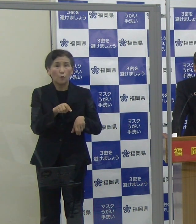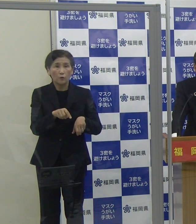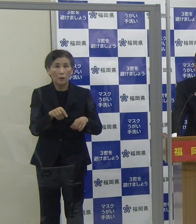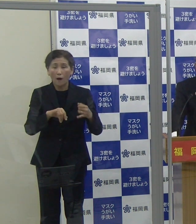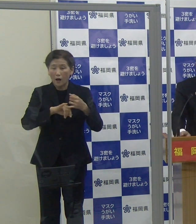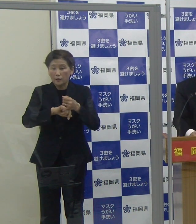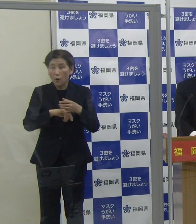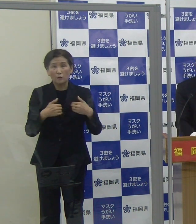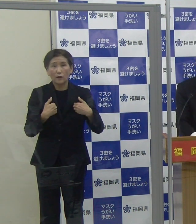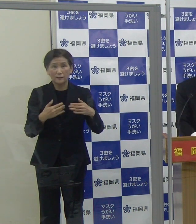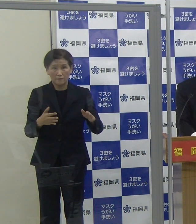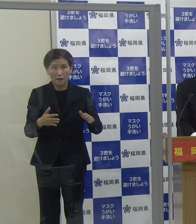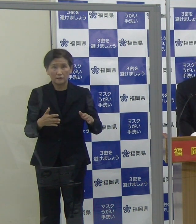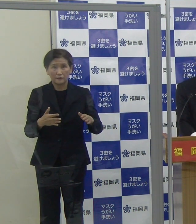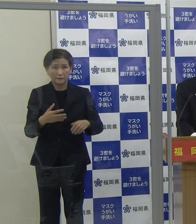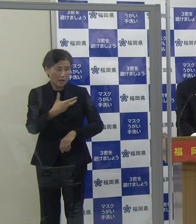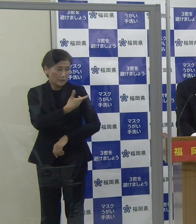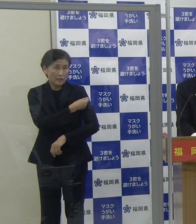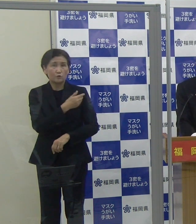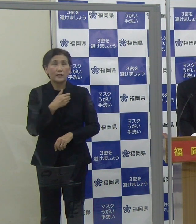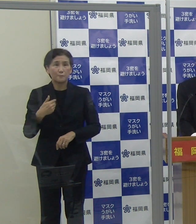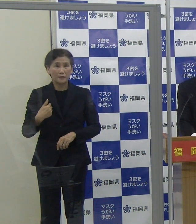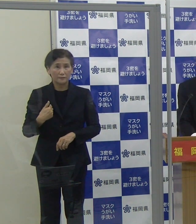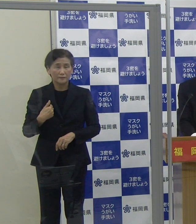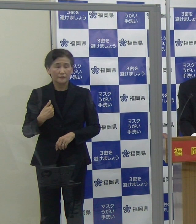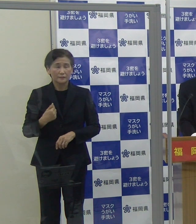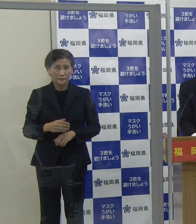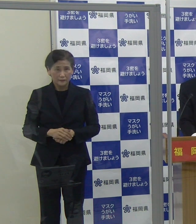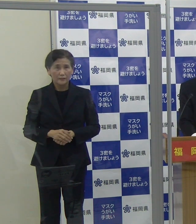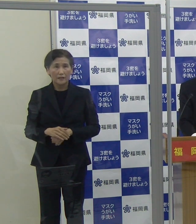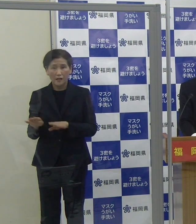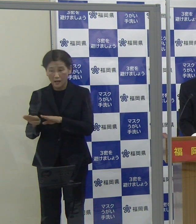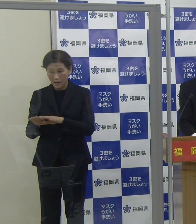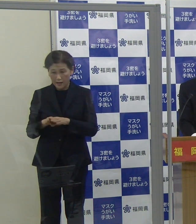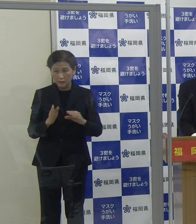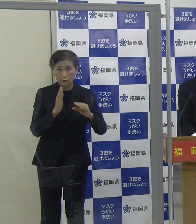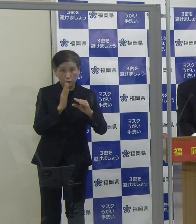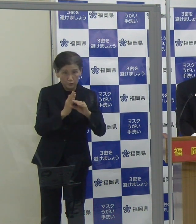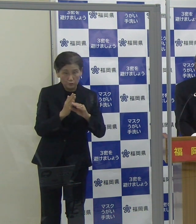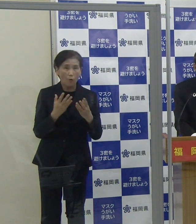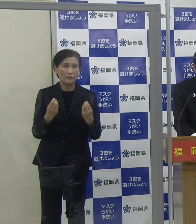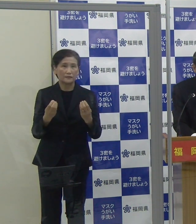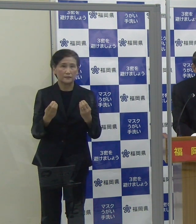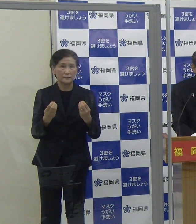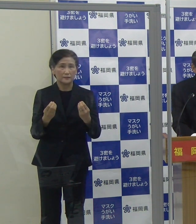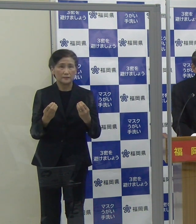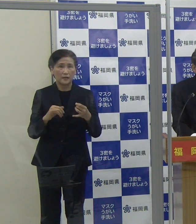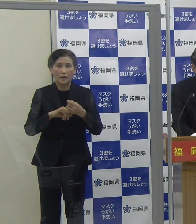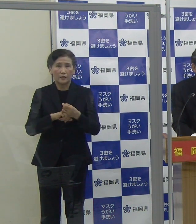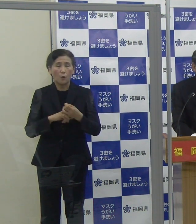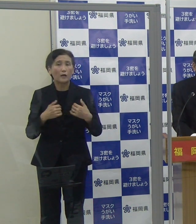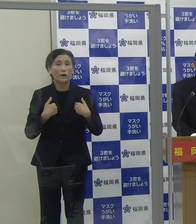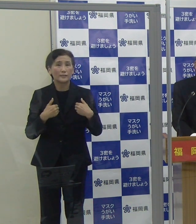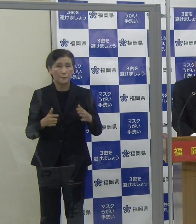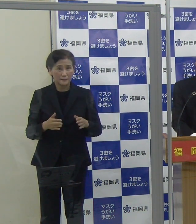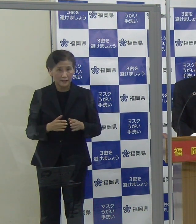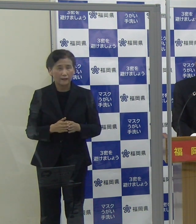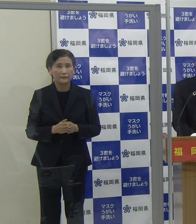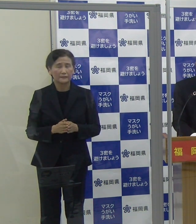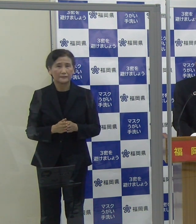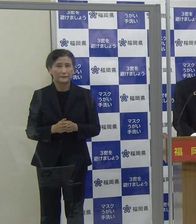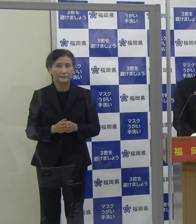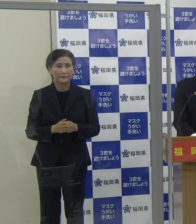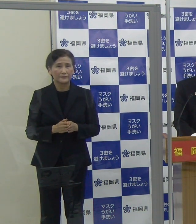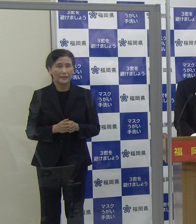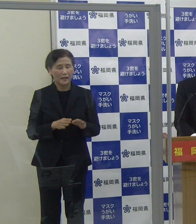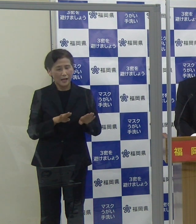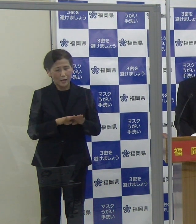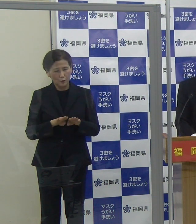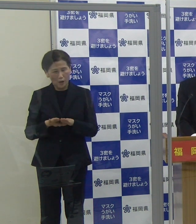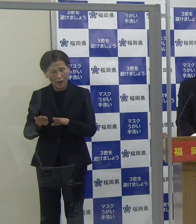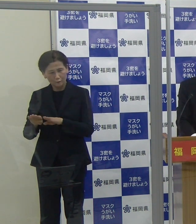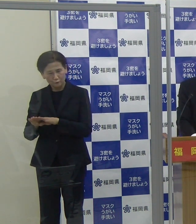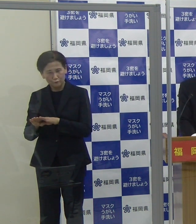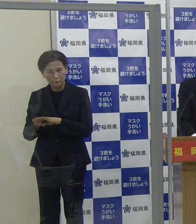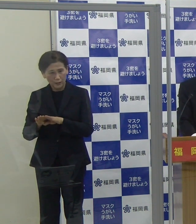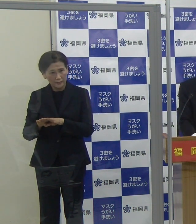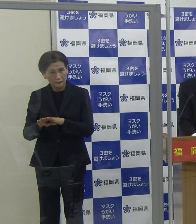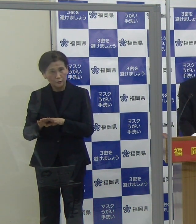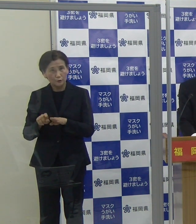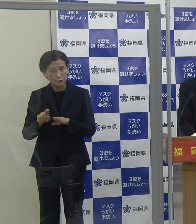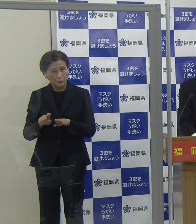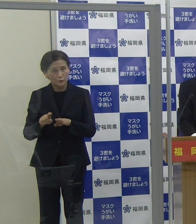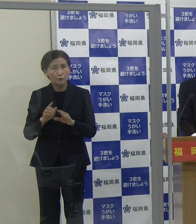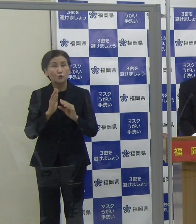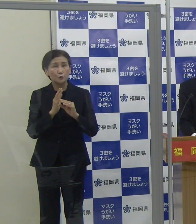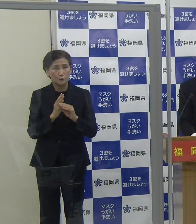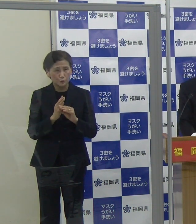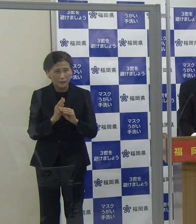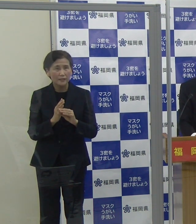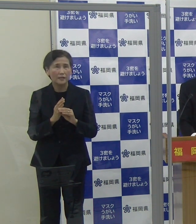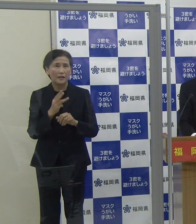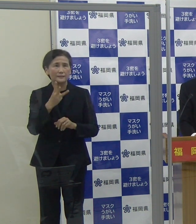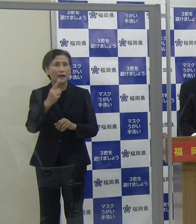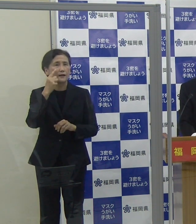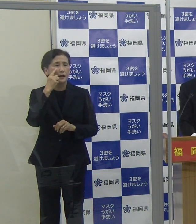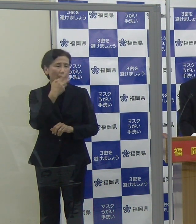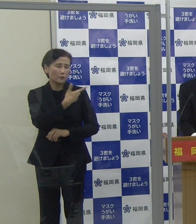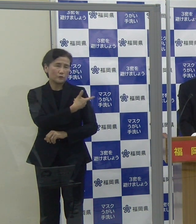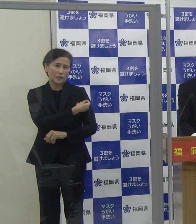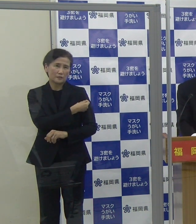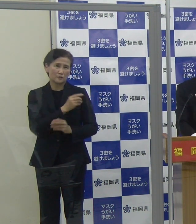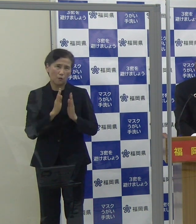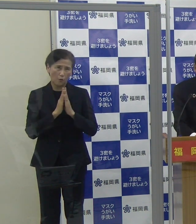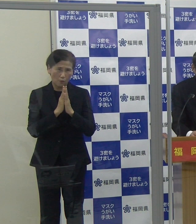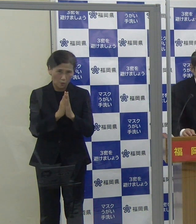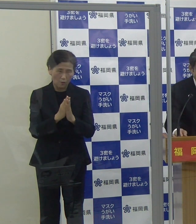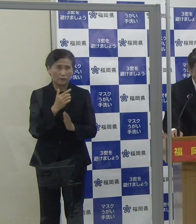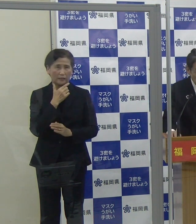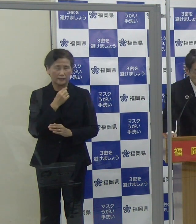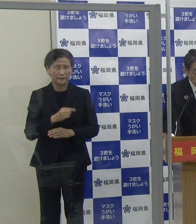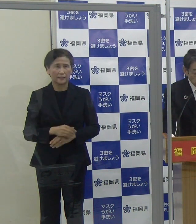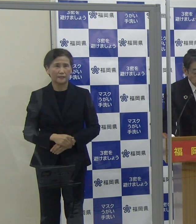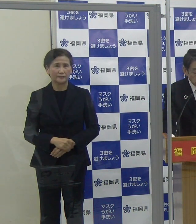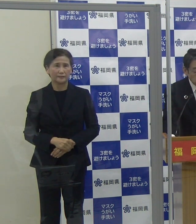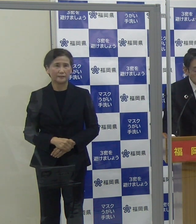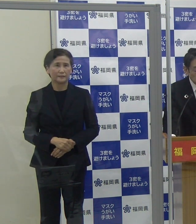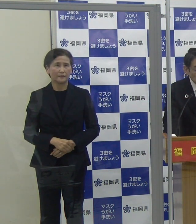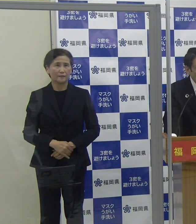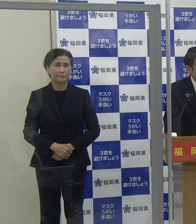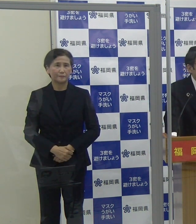これは連休中も同様ですので、ぜひ接種を検討されている方は、この連休を活用して、３回目のワクチン接種をしていただければと思っています。